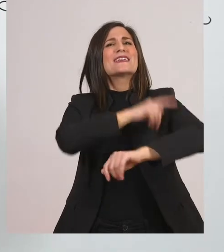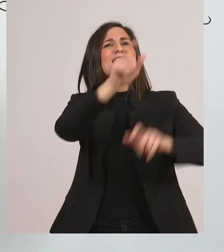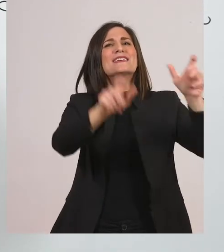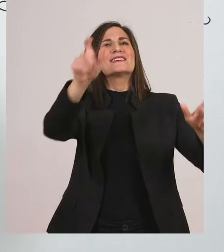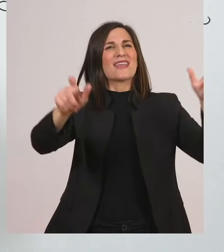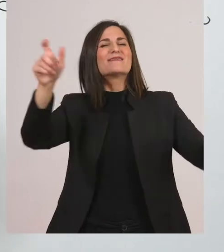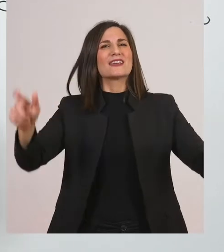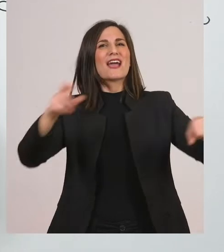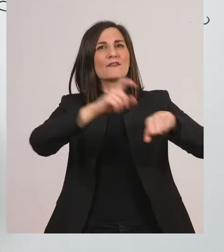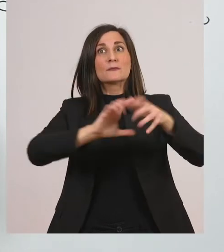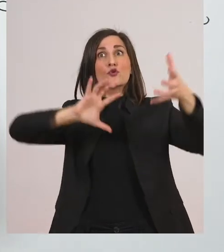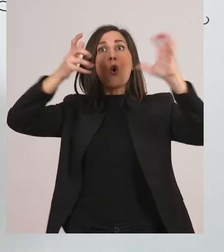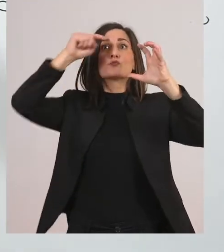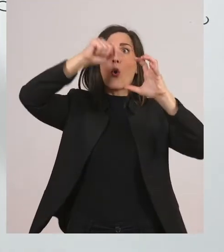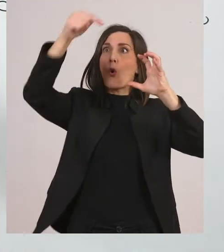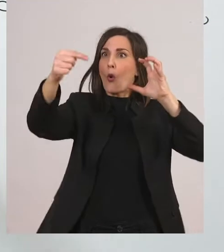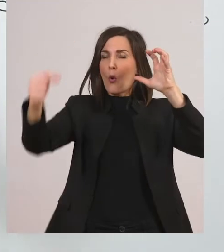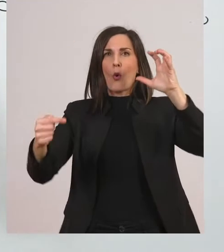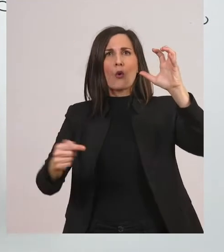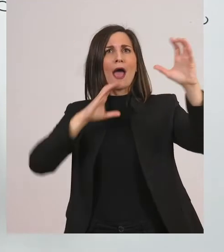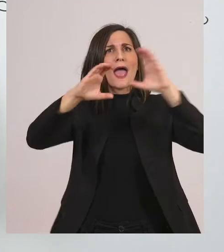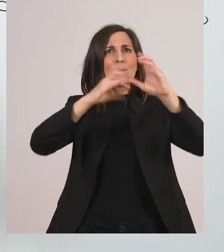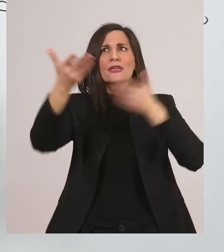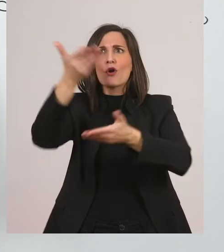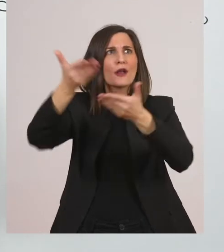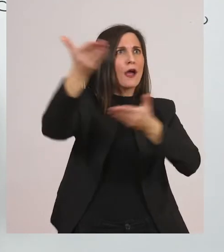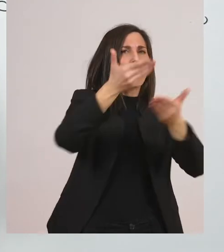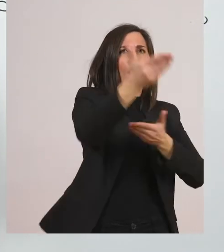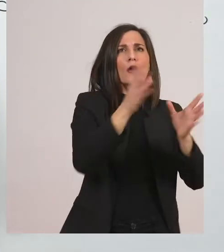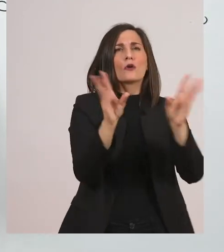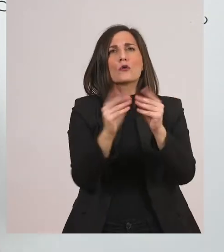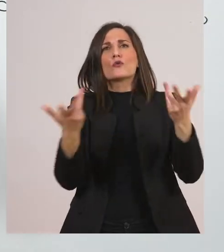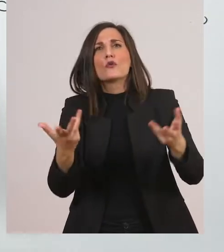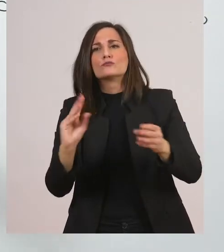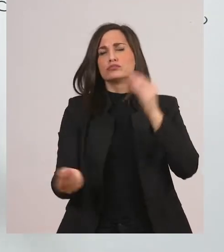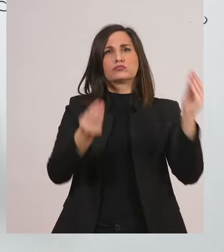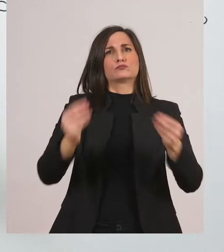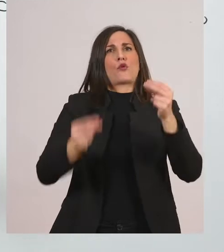στον κόσμο για να βρούμε μία λύση και μία αντιμετώπιση... στα προβλήματα υγείας που αντιμετωπίζουμε.